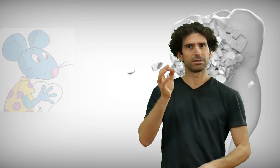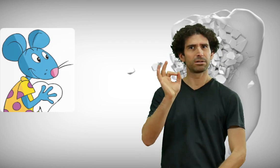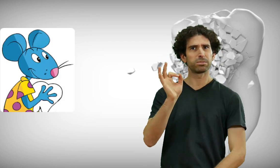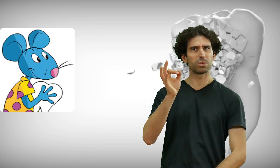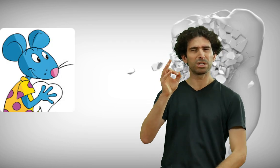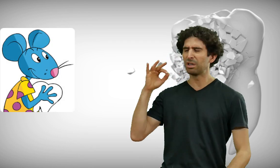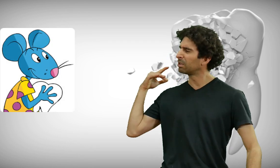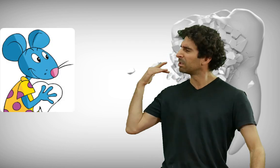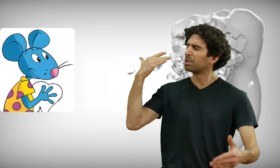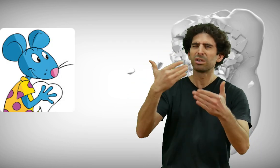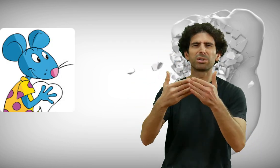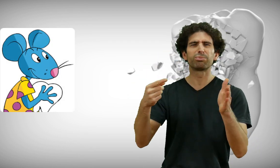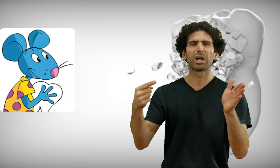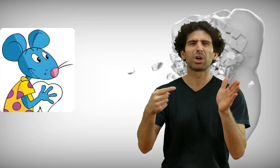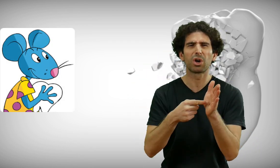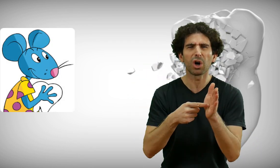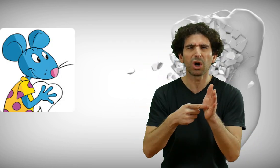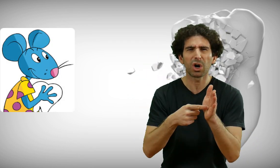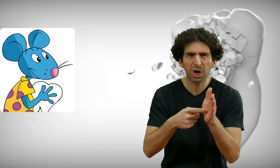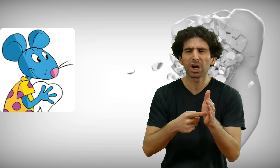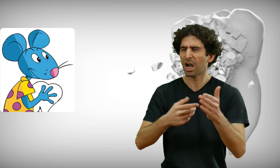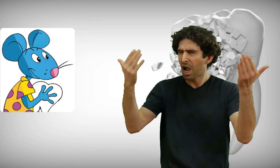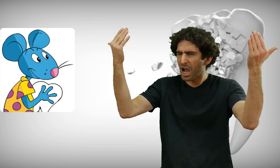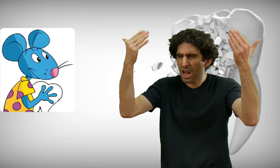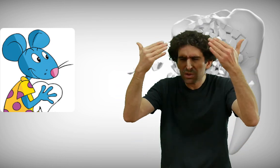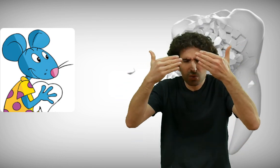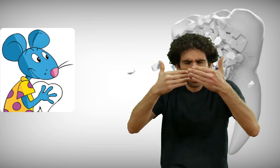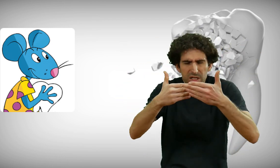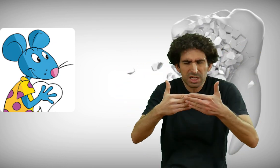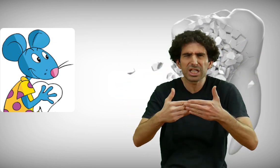Ben oui, depuis le temps où la nuit,